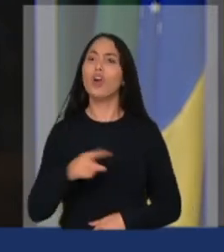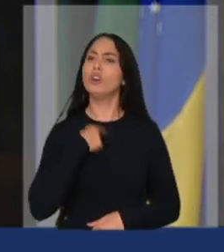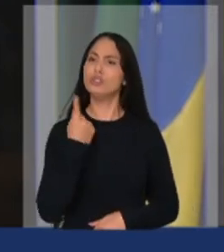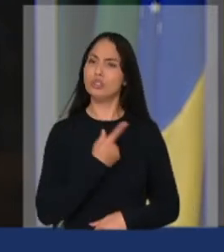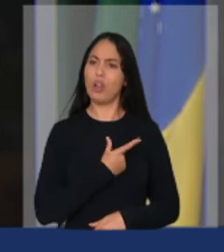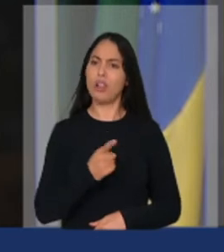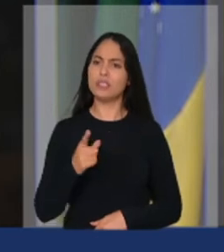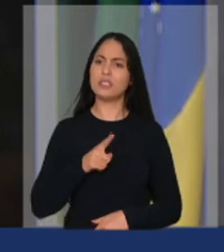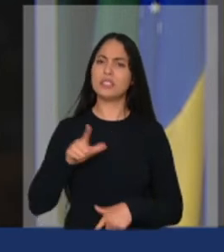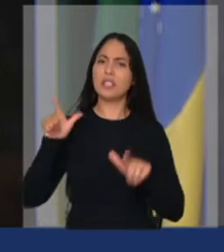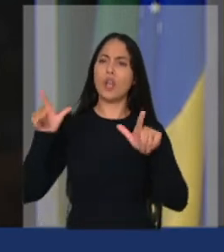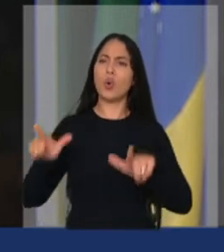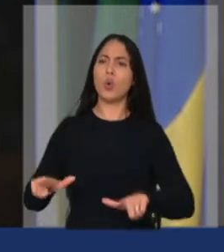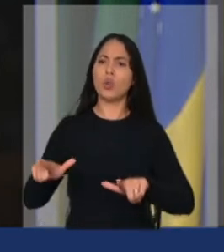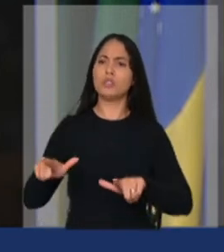APRENDI QUE DEMOCRACIA NÃO